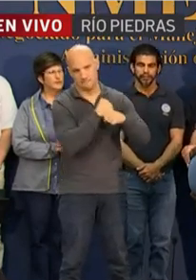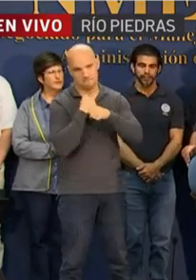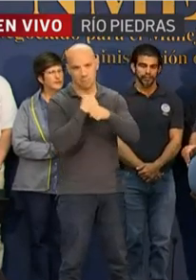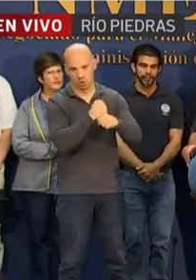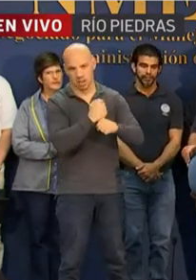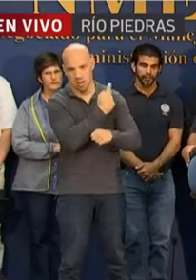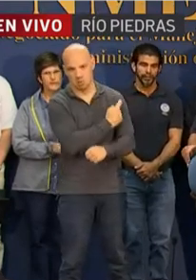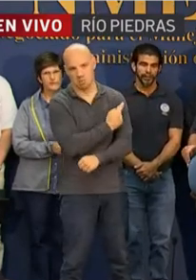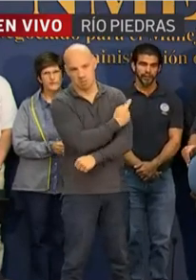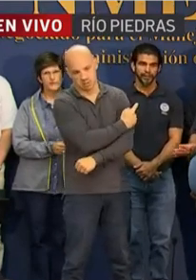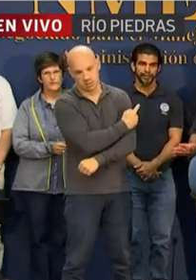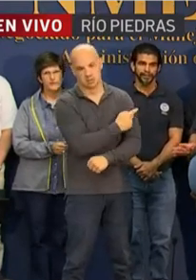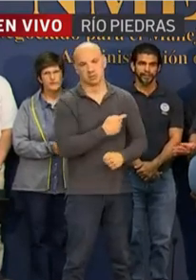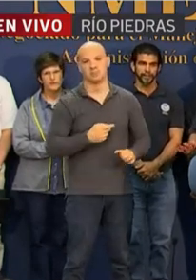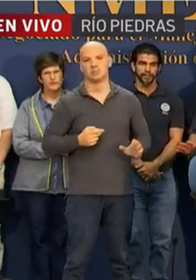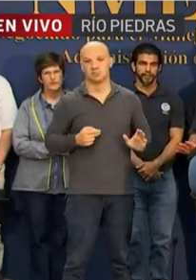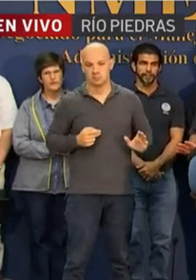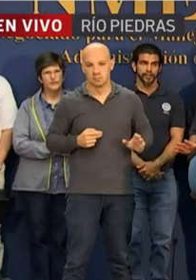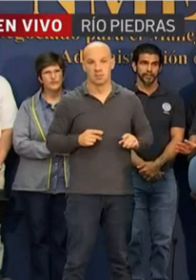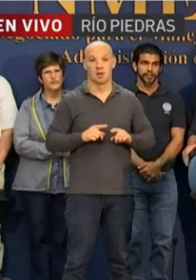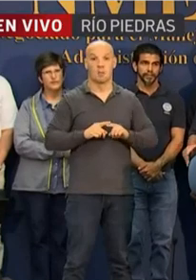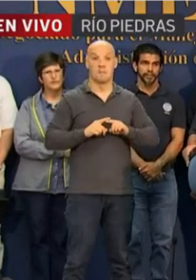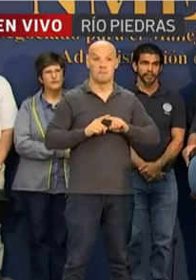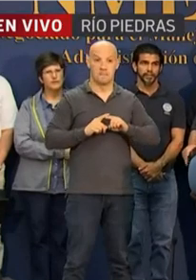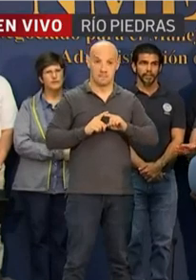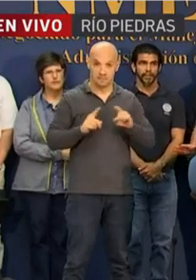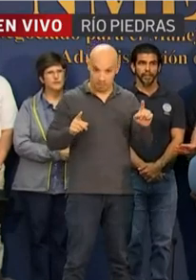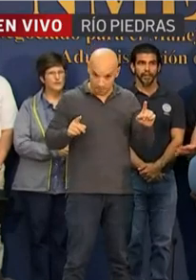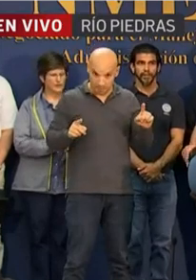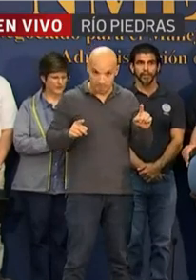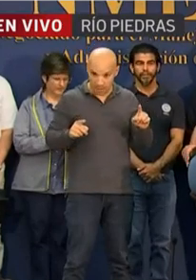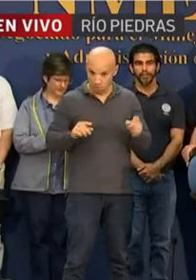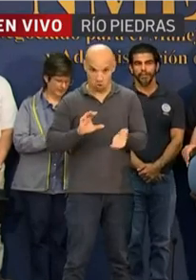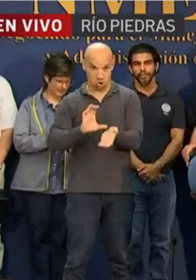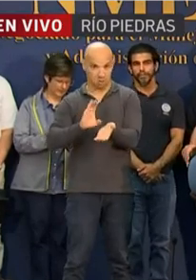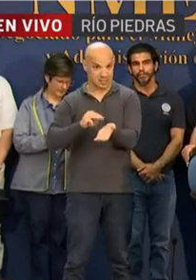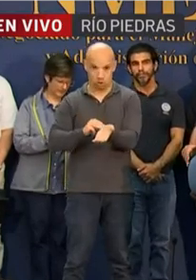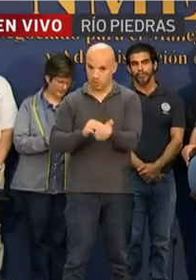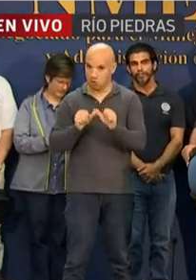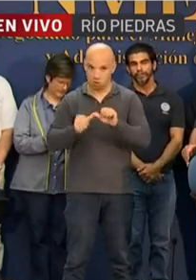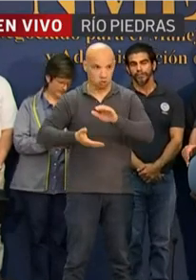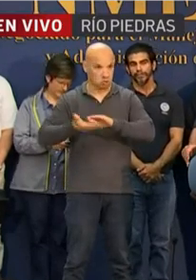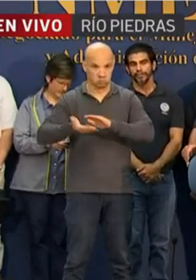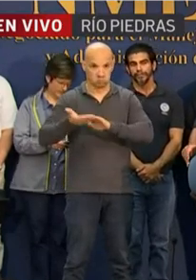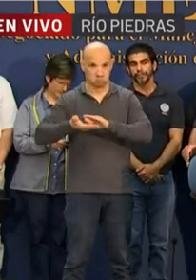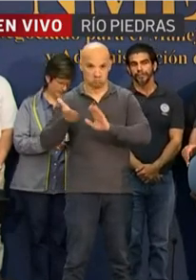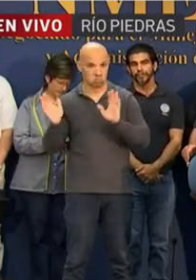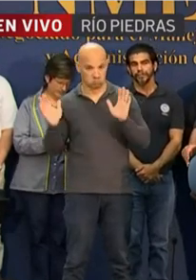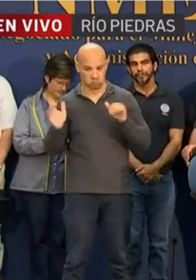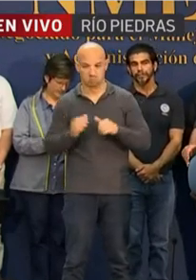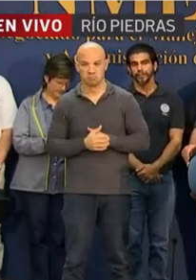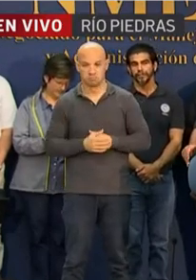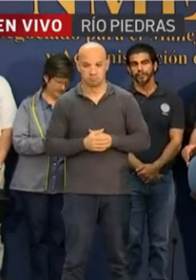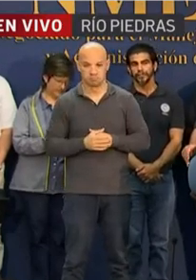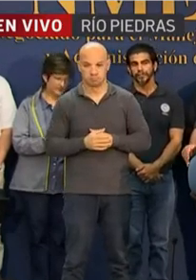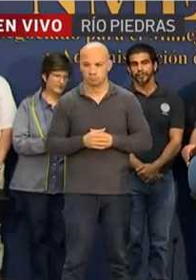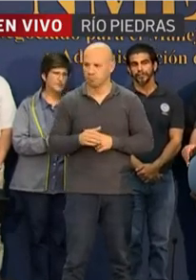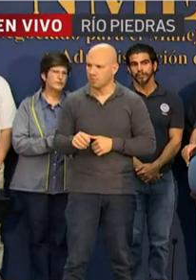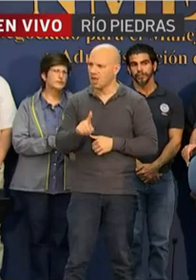EL CENTRO MÉDICO SE CANCELARON CIRUGÍAS PARA MAÑANA